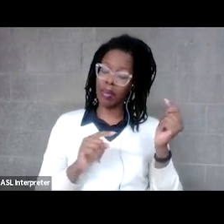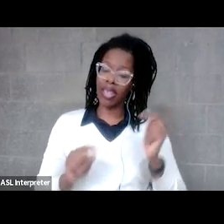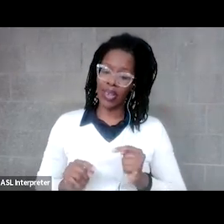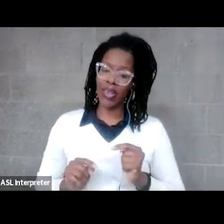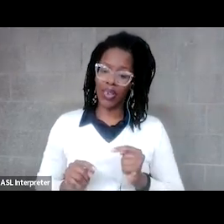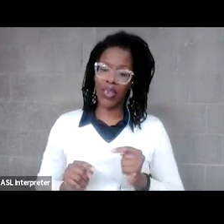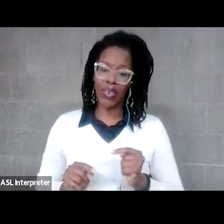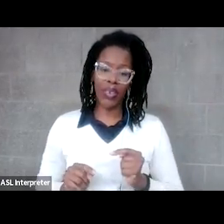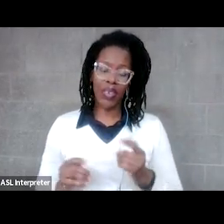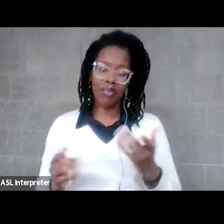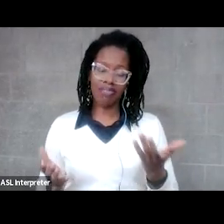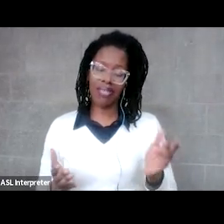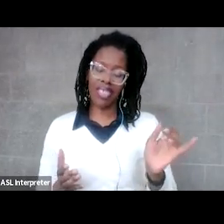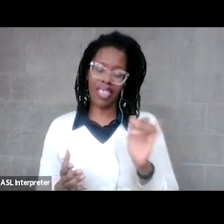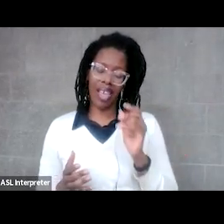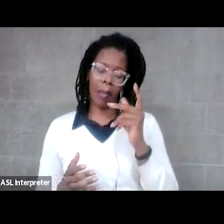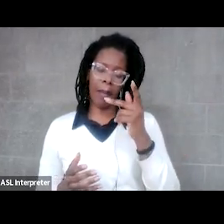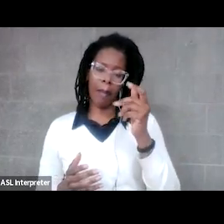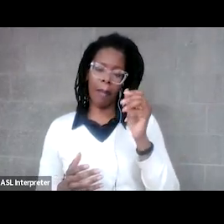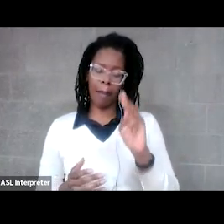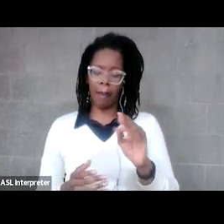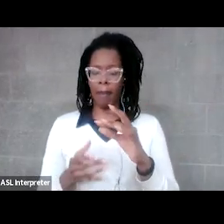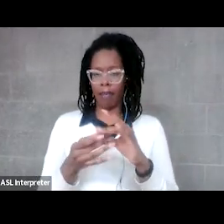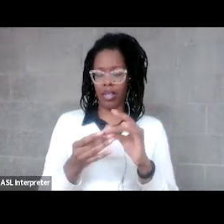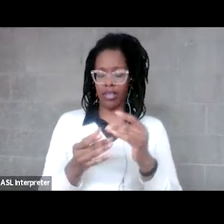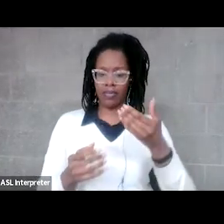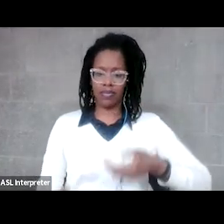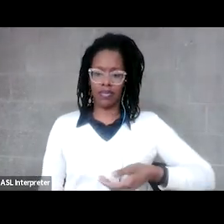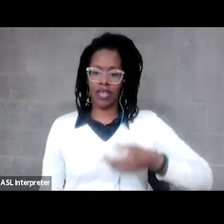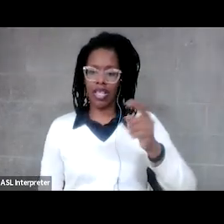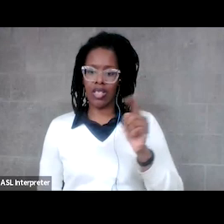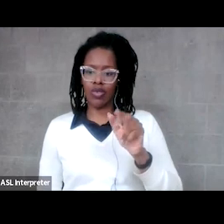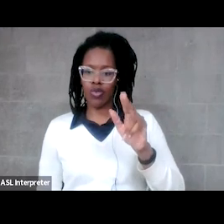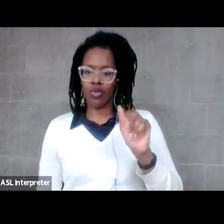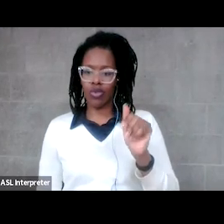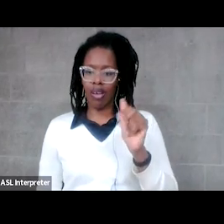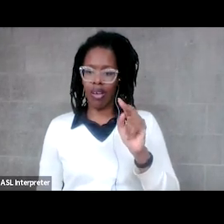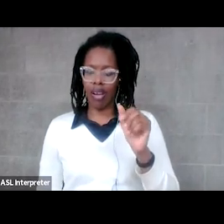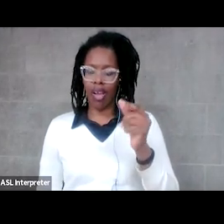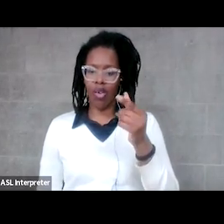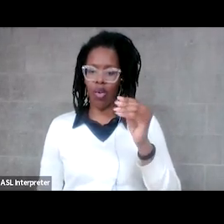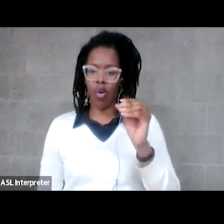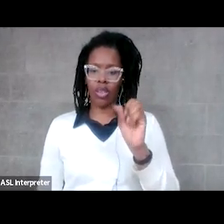Como dijo Pam, mi nombre es Zuzanna Gos-Henderson. Trabajo con el equipo de divulgación PATH